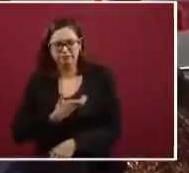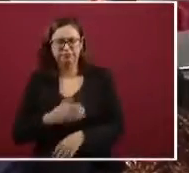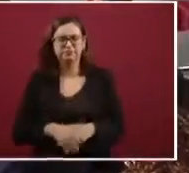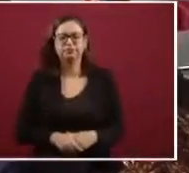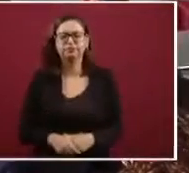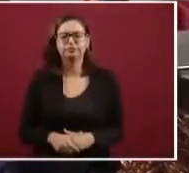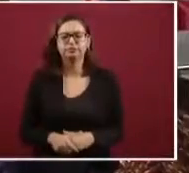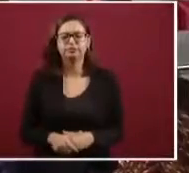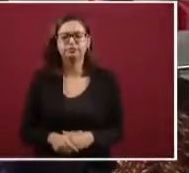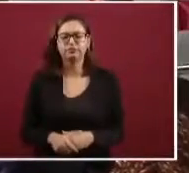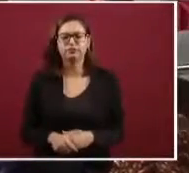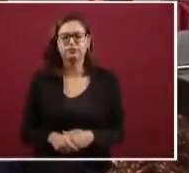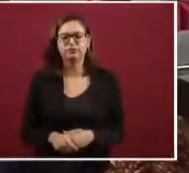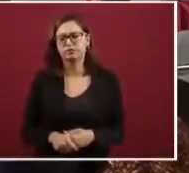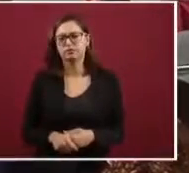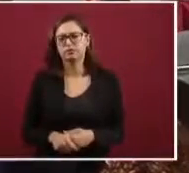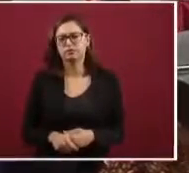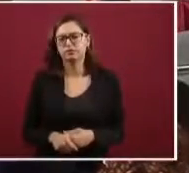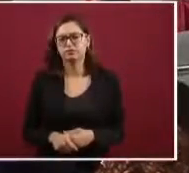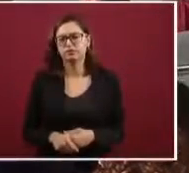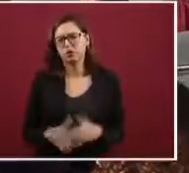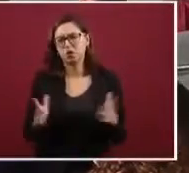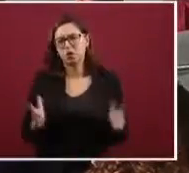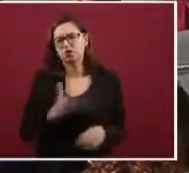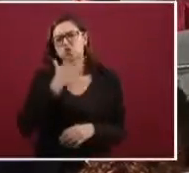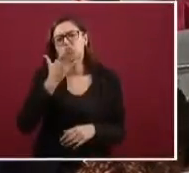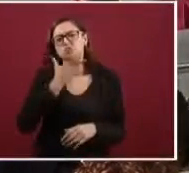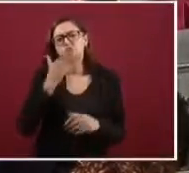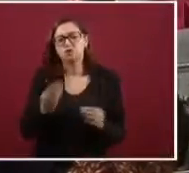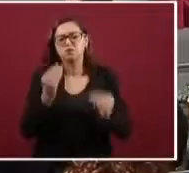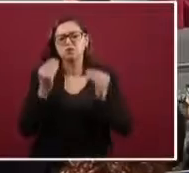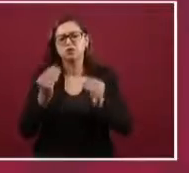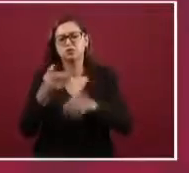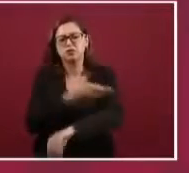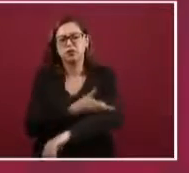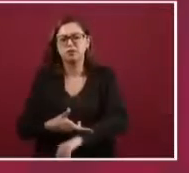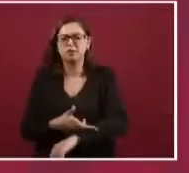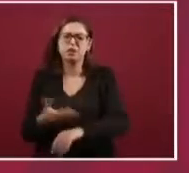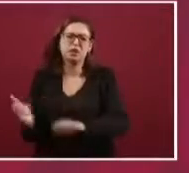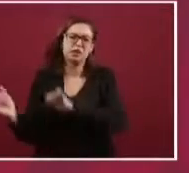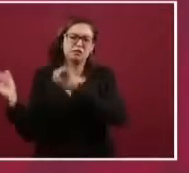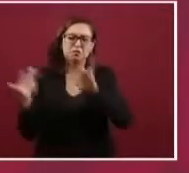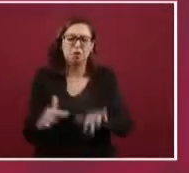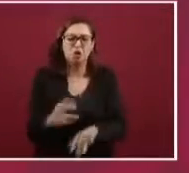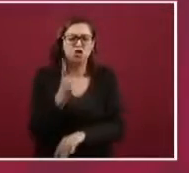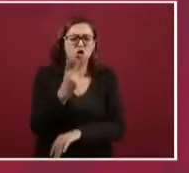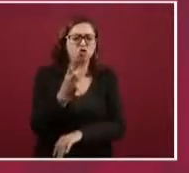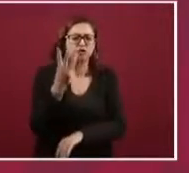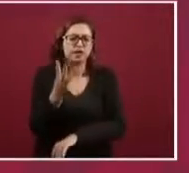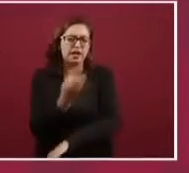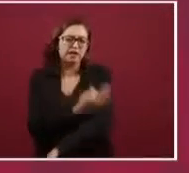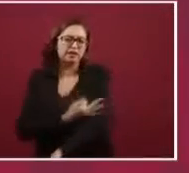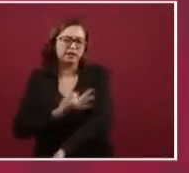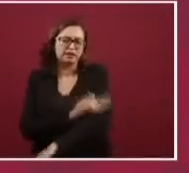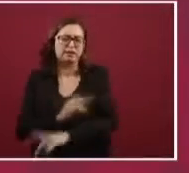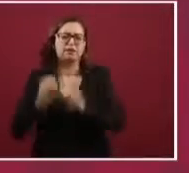Tradicionalmente muchas familias empiezan a llegar alrededor de las dos, tres de la tarde.